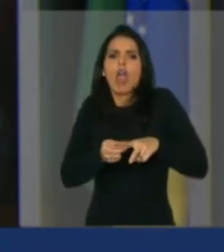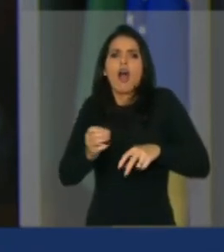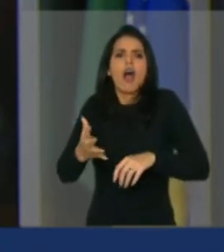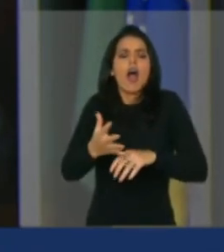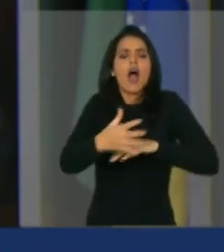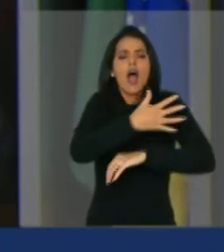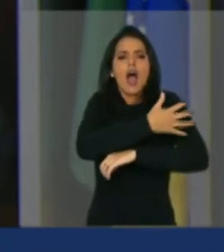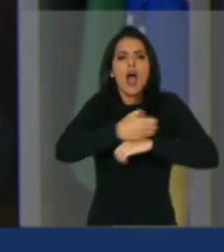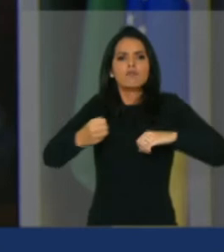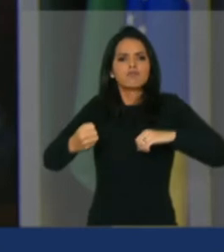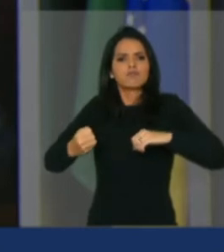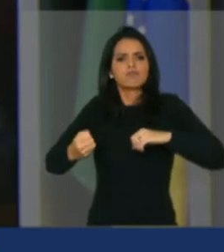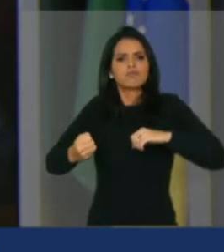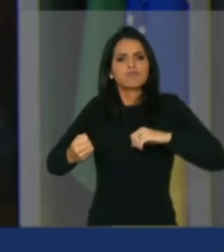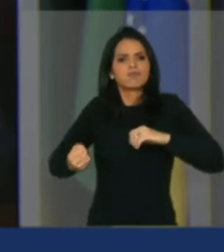PASSADAS DO GOVERNO FEDERAL. A POLÍCIA FEDERAL CUMPRIU E